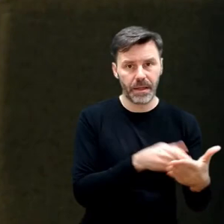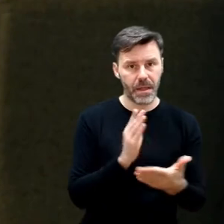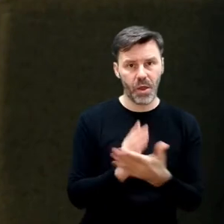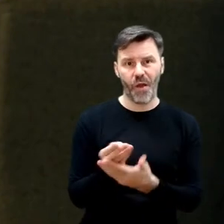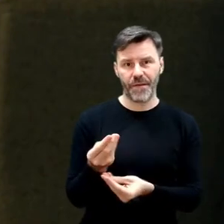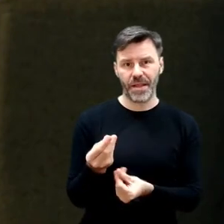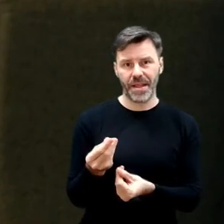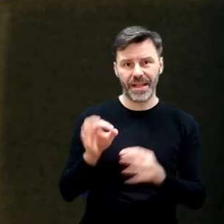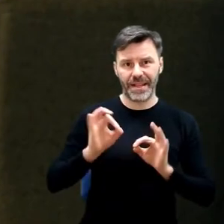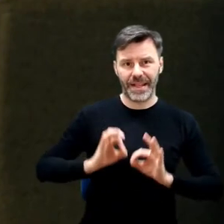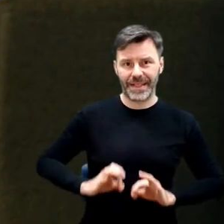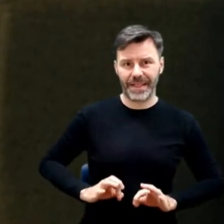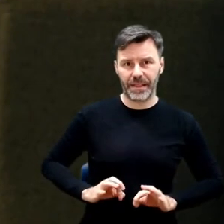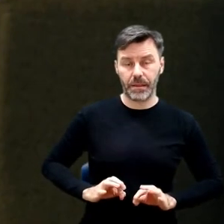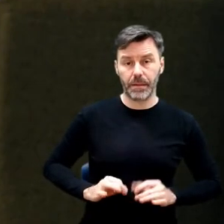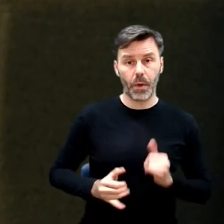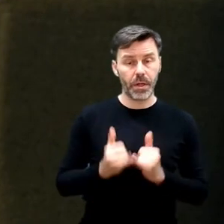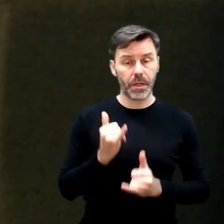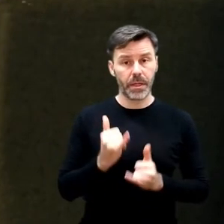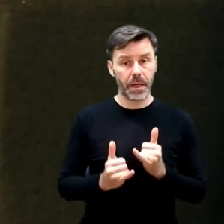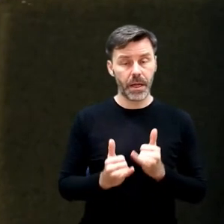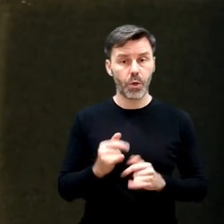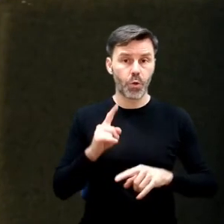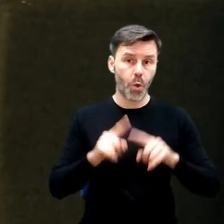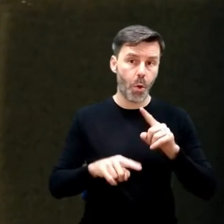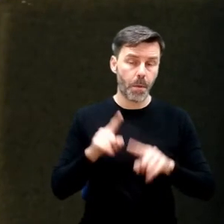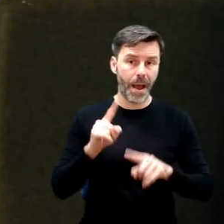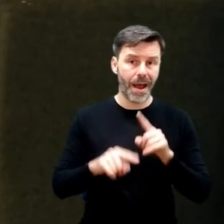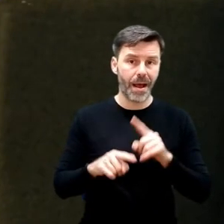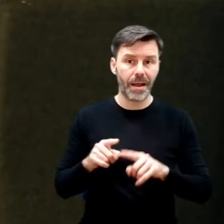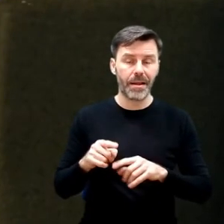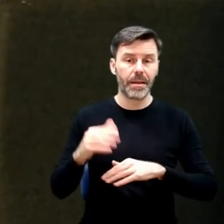Bo jeżeli byłby tylko zupełnie normalnym, deweloperskim programem,